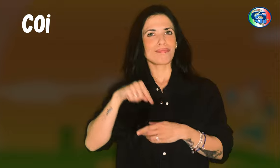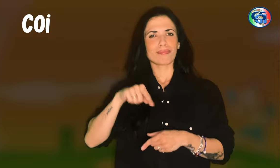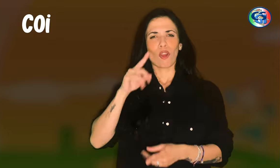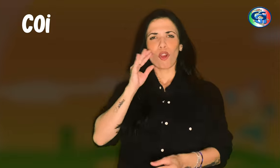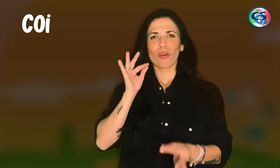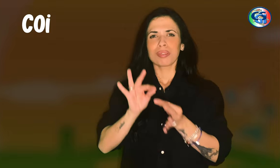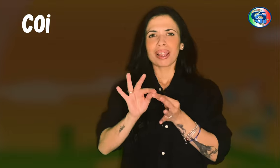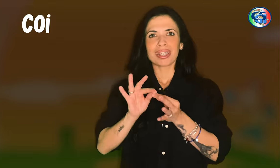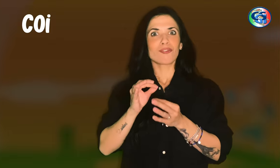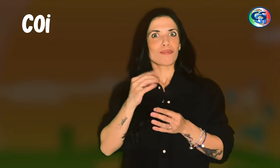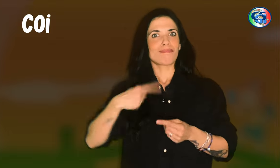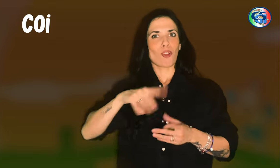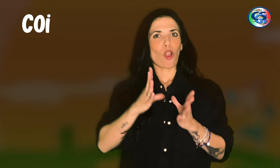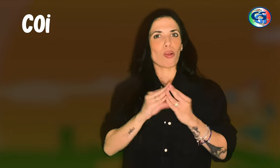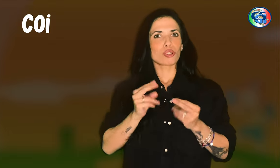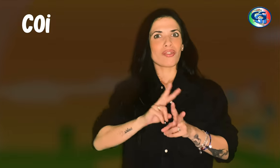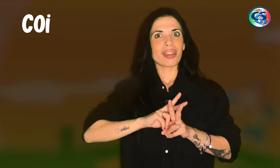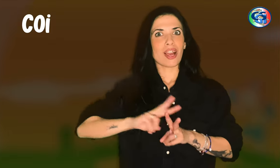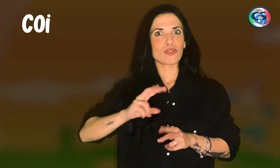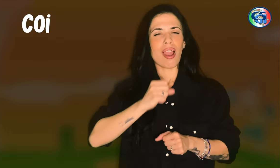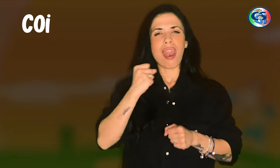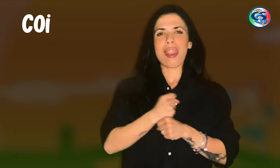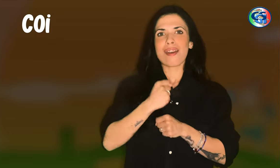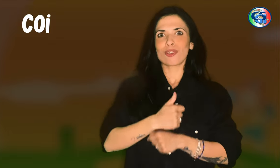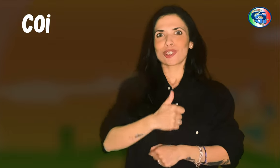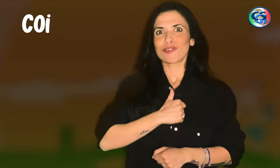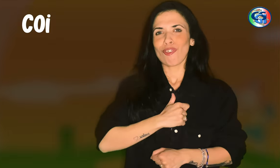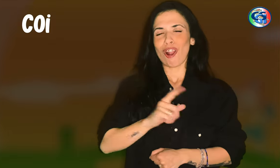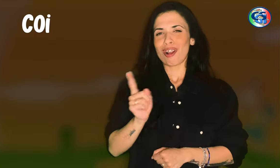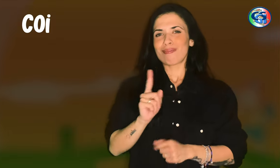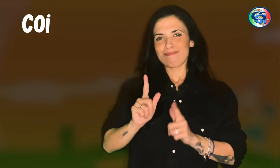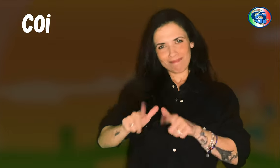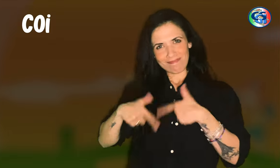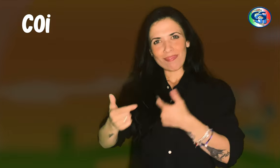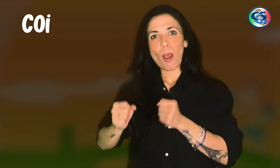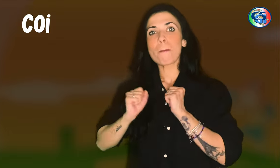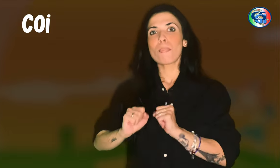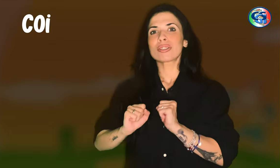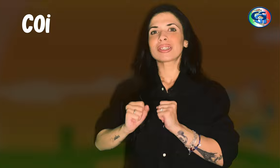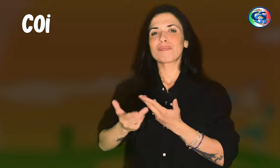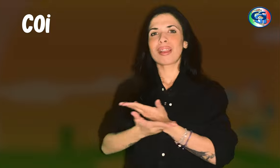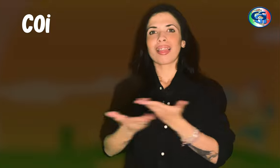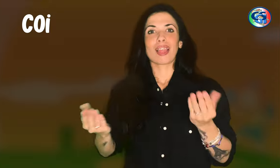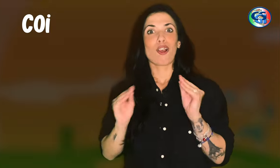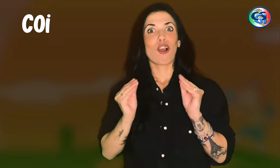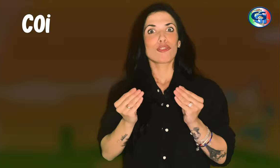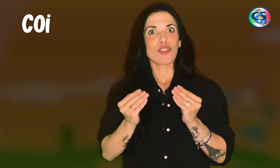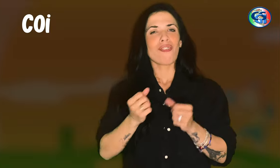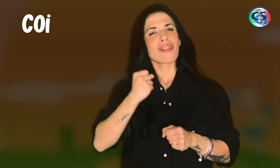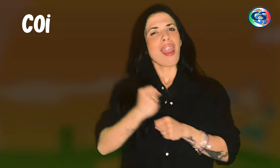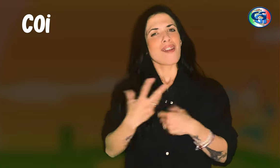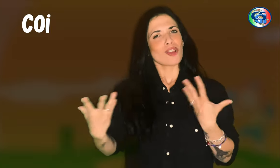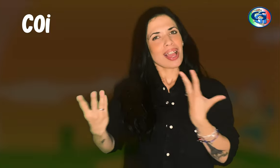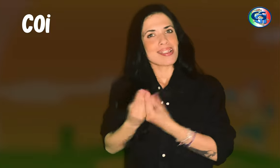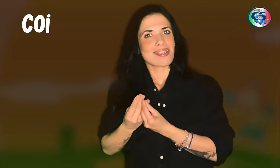vogliamo dare la possibilità ai Giovani di affiancarci